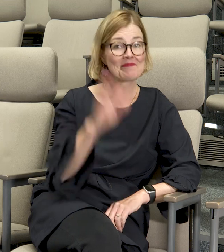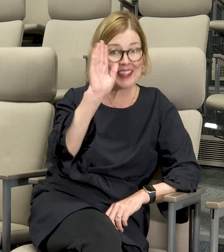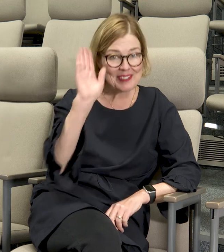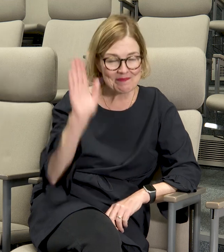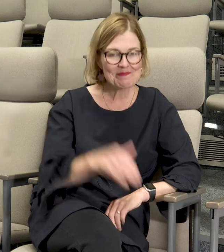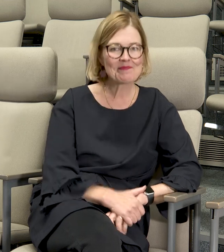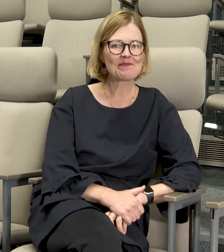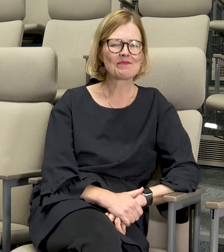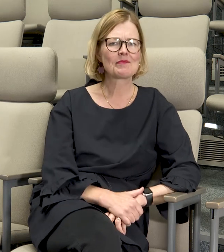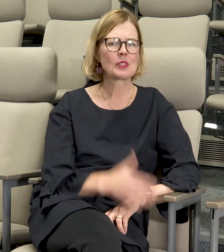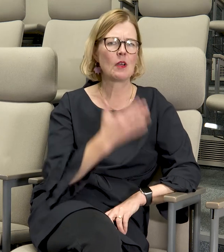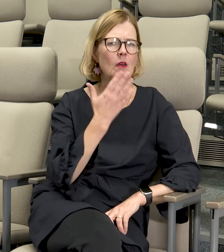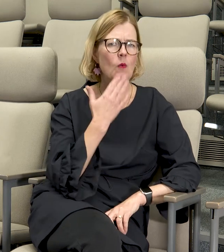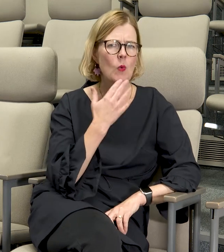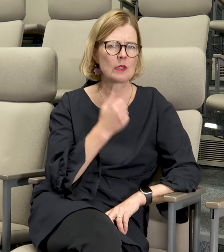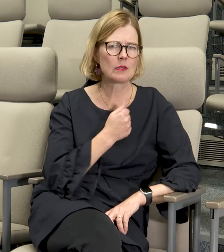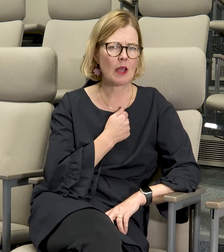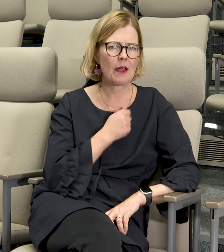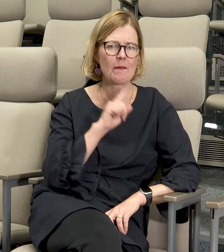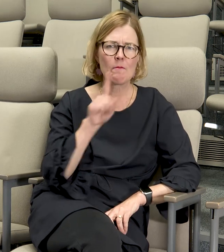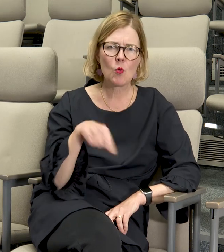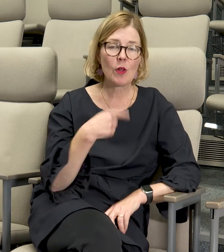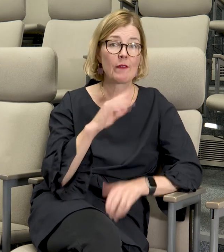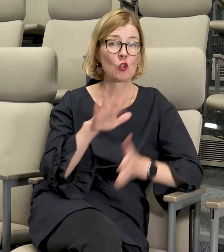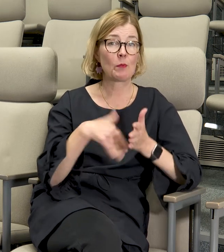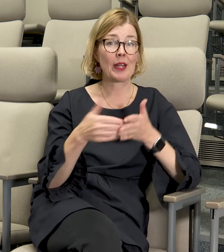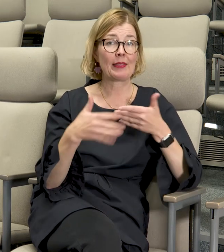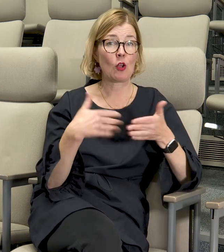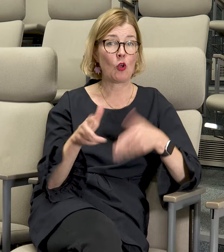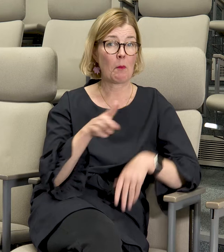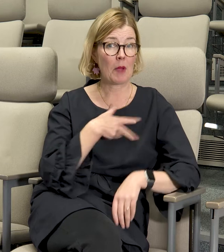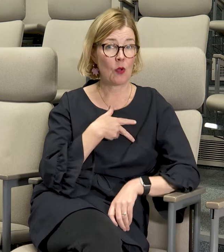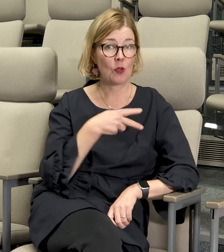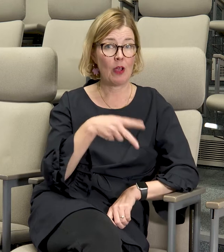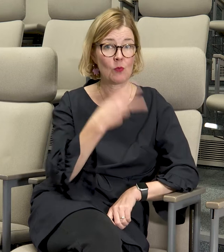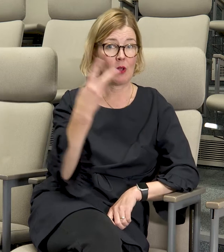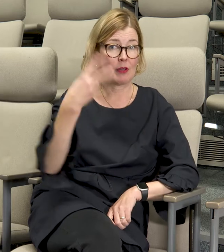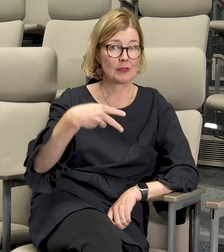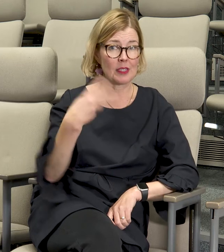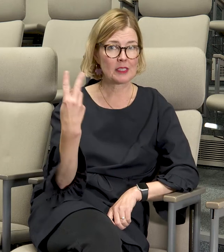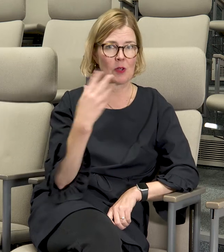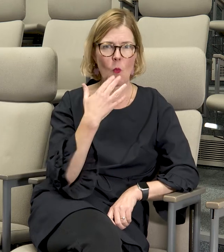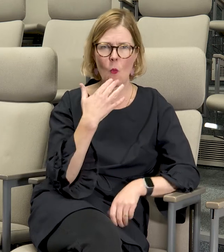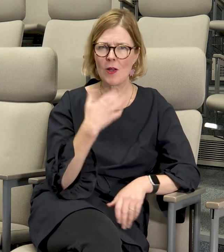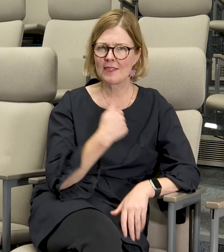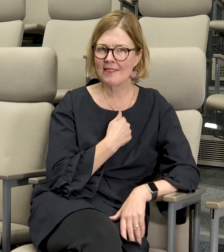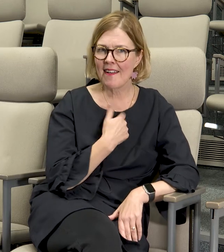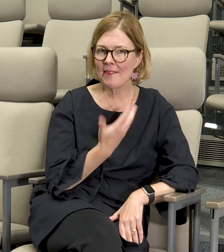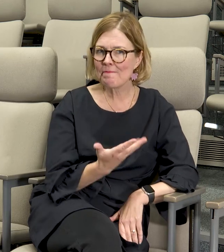Hei! Kenelle myönnetään Vuoden viittomakieliteko -palkinto 2022?